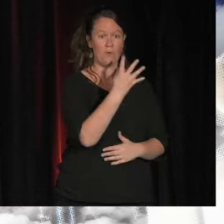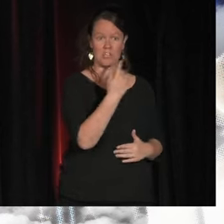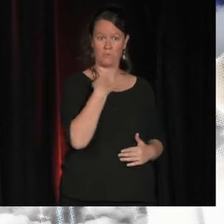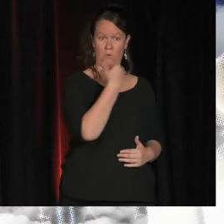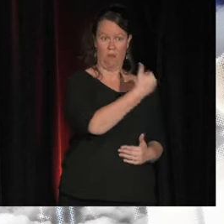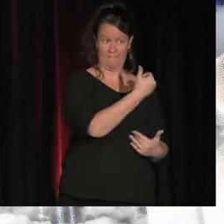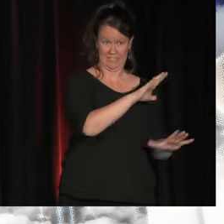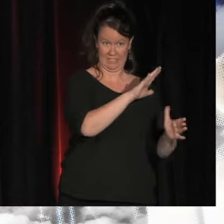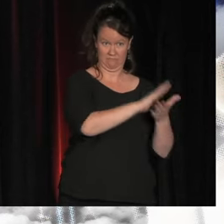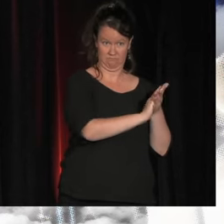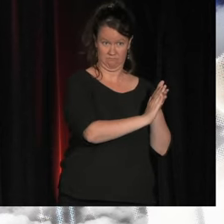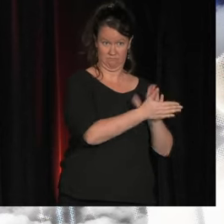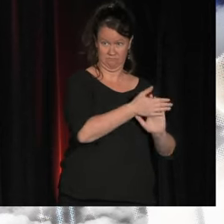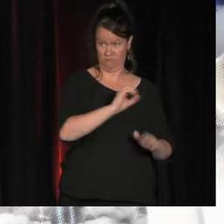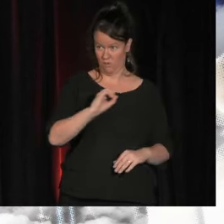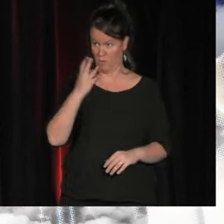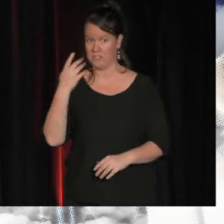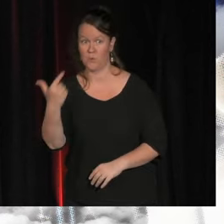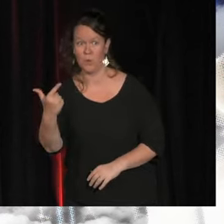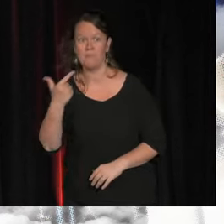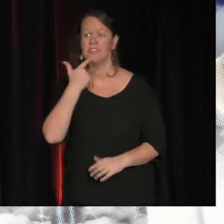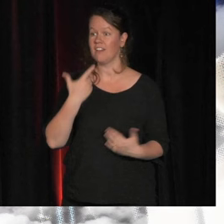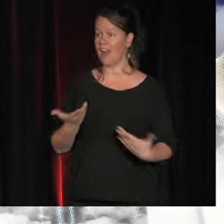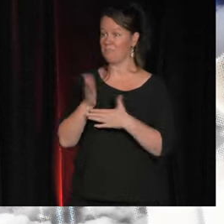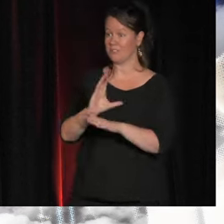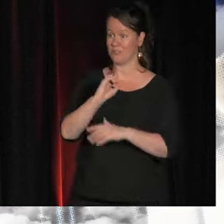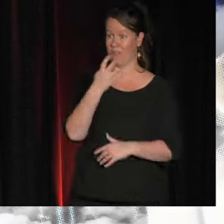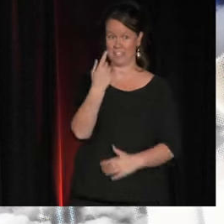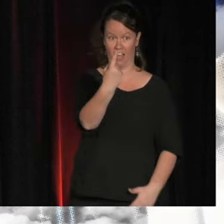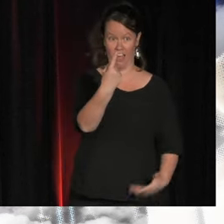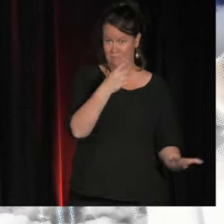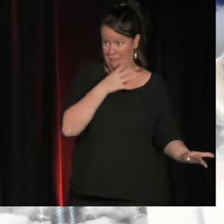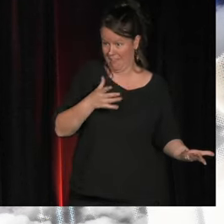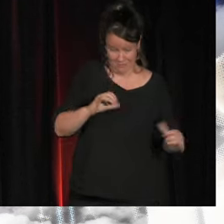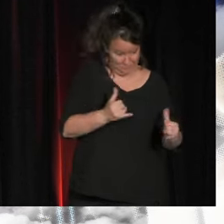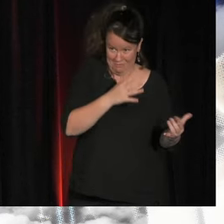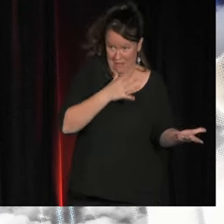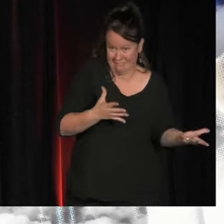aujourd'hui. Et c'est la première fois qu'on fait ça dans le Fin du Game, un jeu auquel on ne peut pas jouer. On peut le préciser, nous, on parlera principalement du 1 et